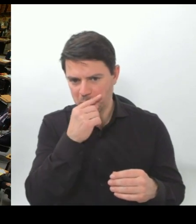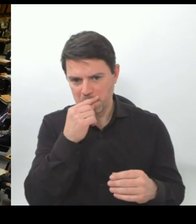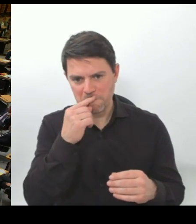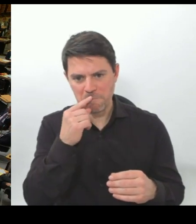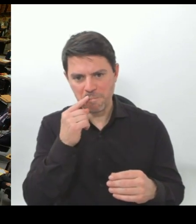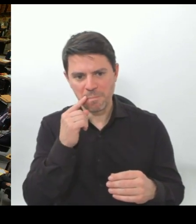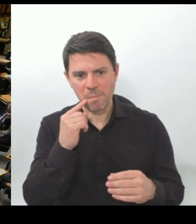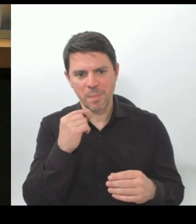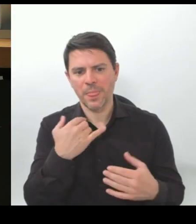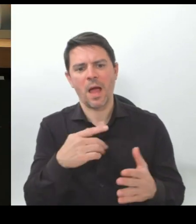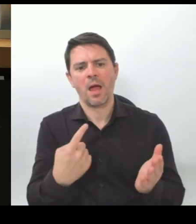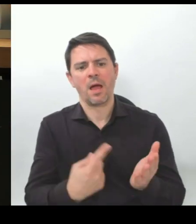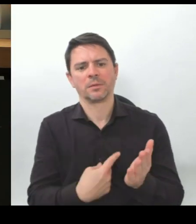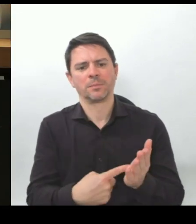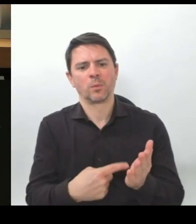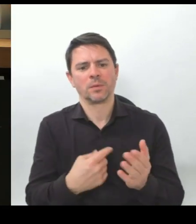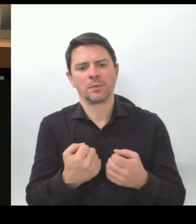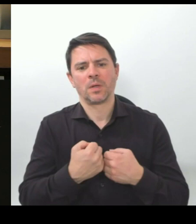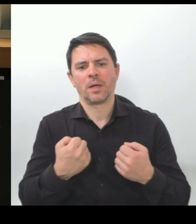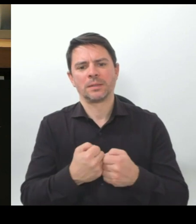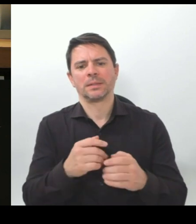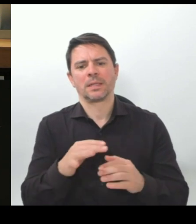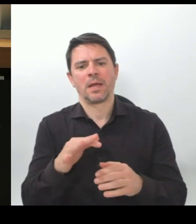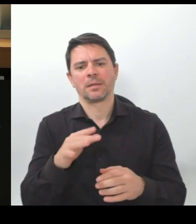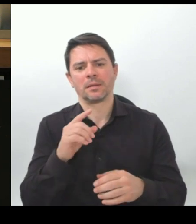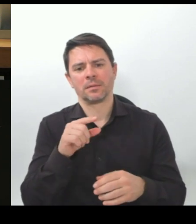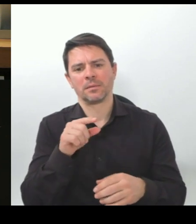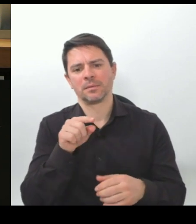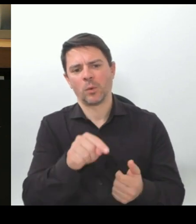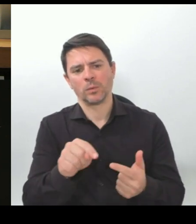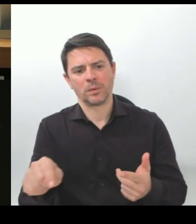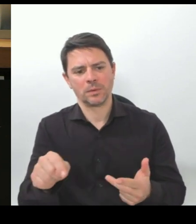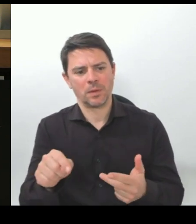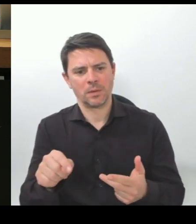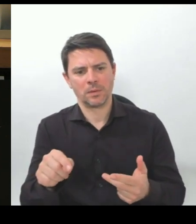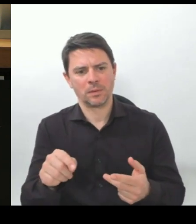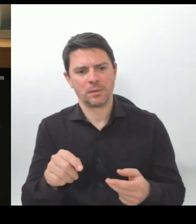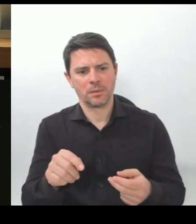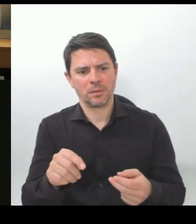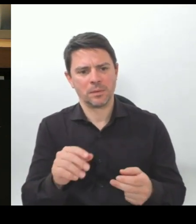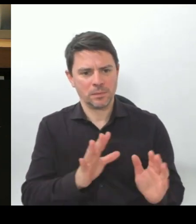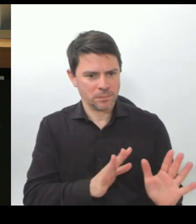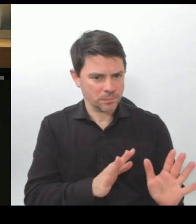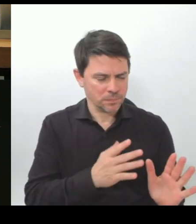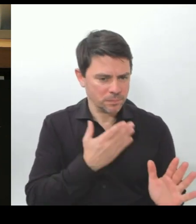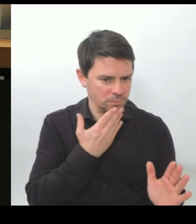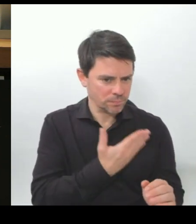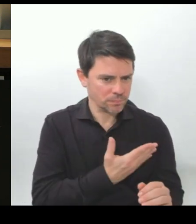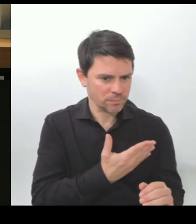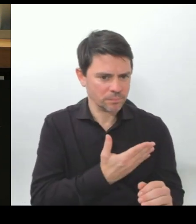Danke schön. Wir als FDP Fraktion halten es für eine Selbstverständlichkeit, die Arbeitnehmer eines vom